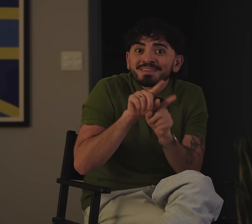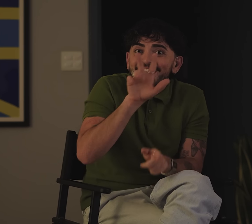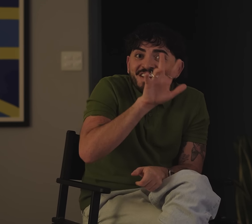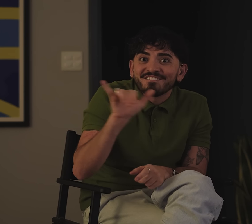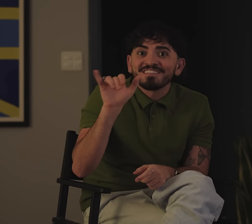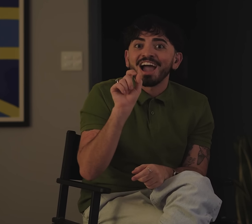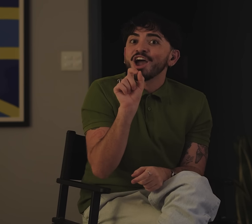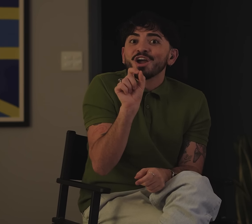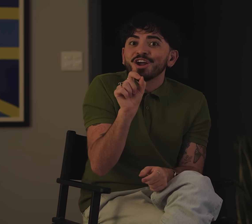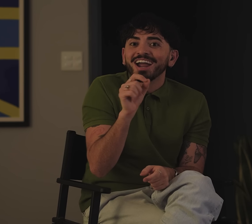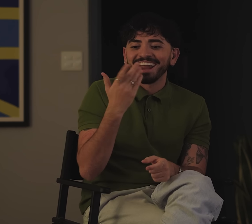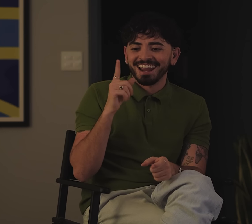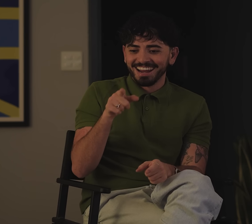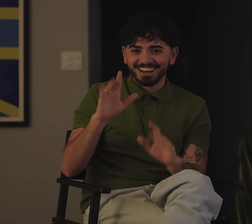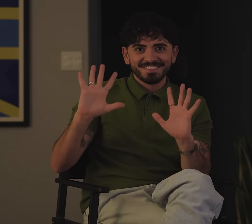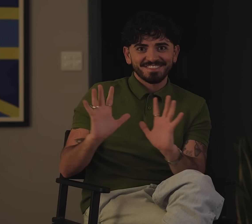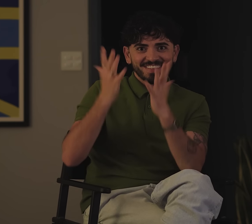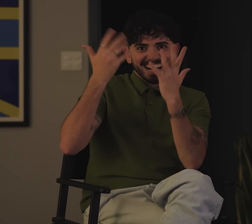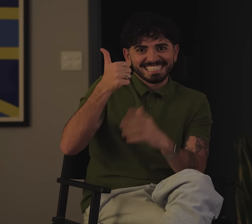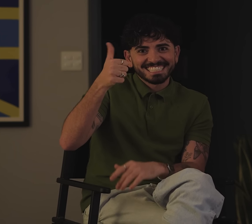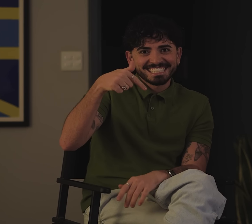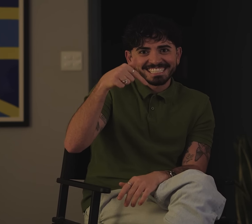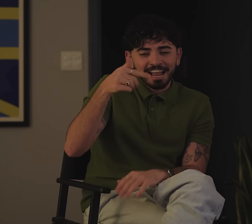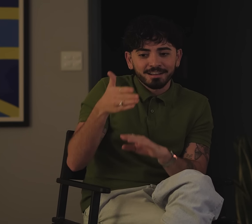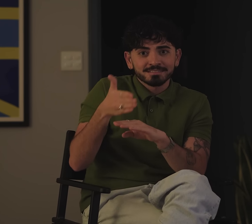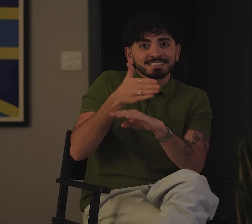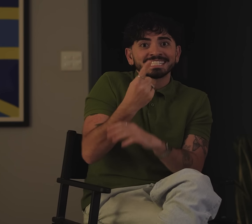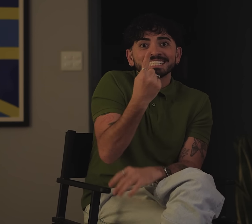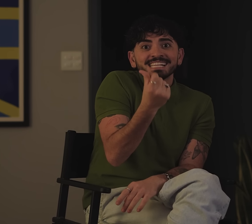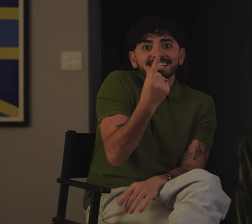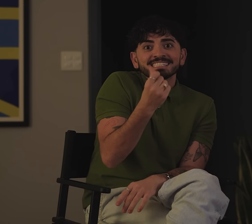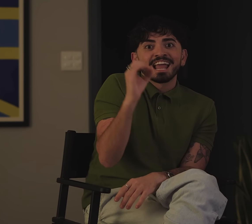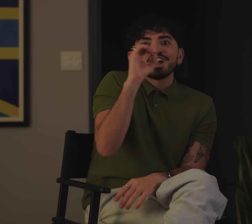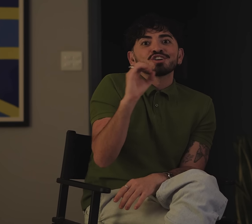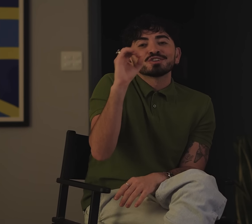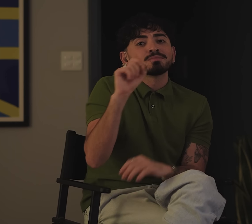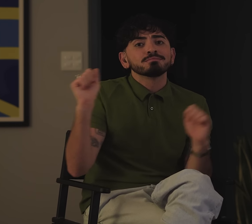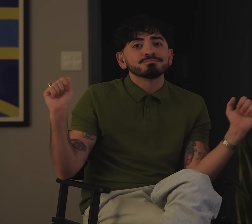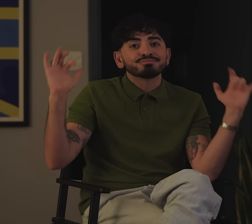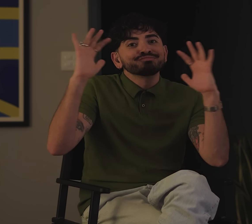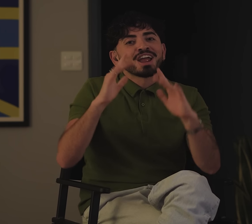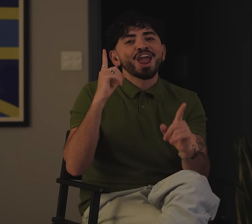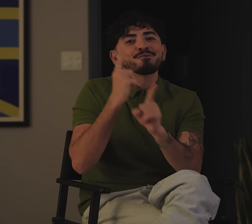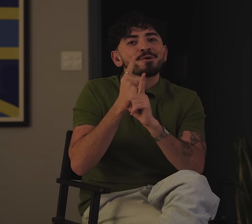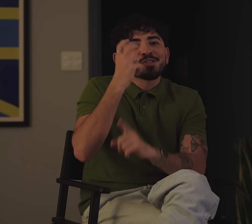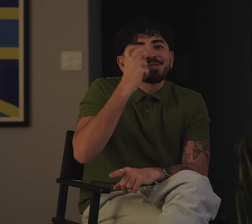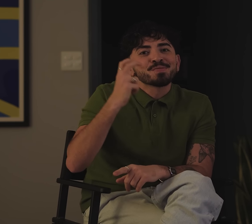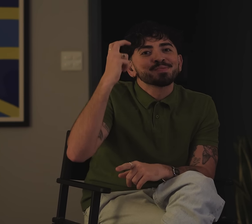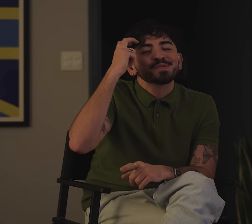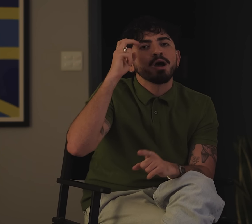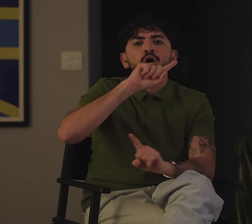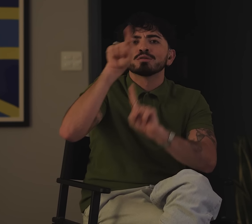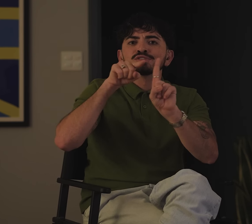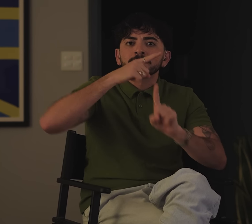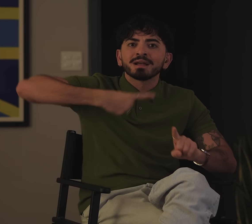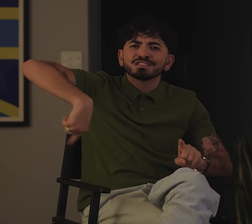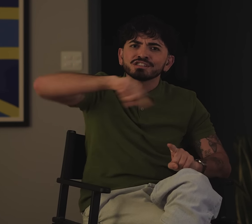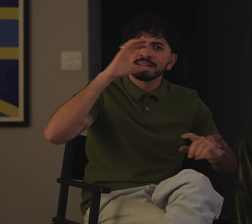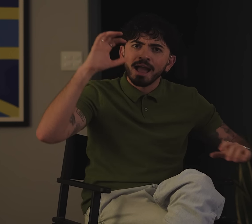Ah, também, antes do dia 17 de outubro, no dia 16 de outubro, vai ter um encontro cultural com o objetivo de aprendermos,